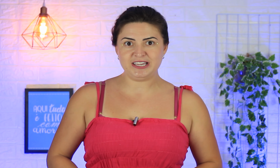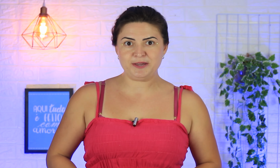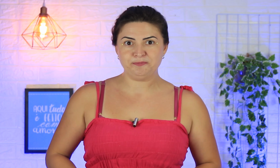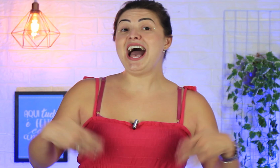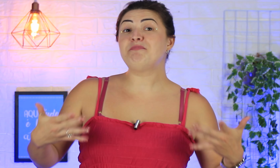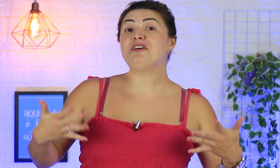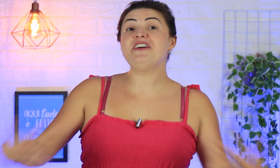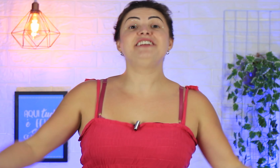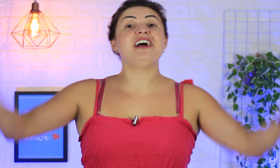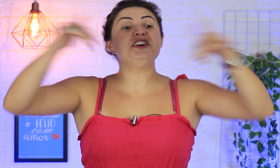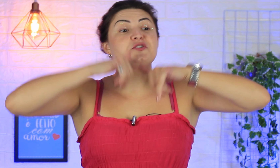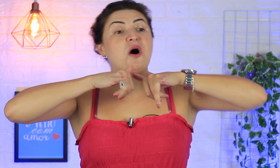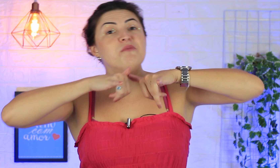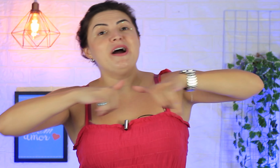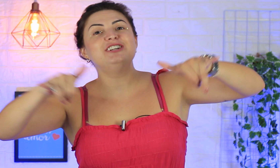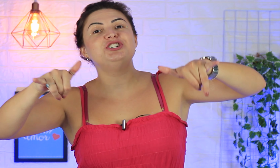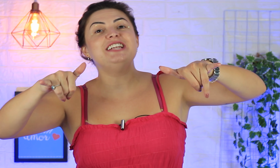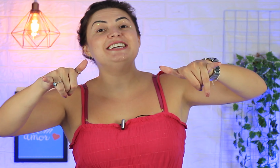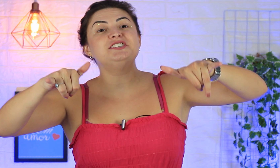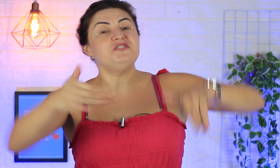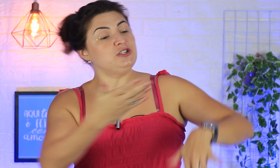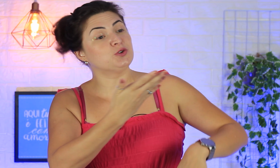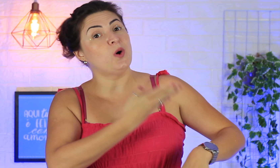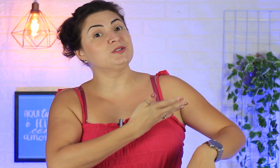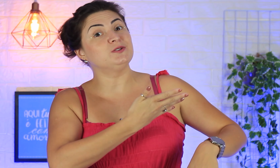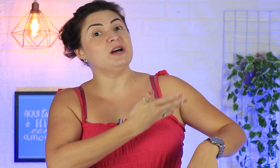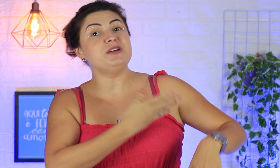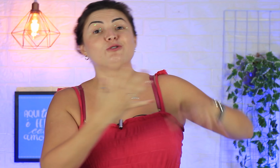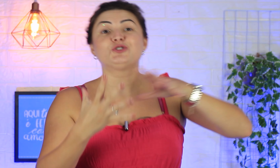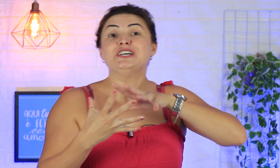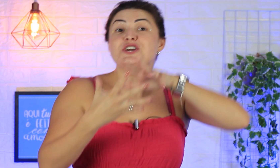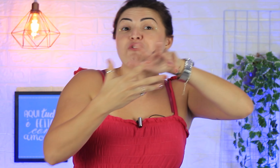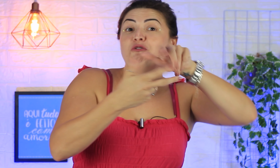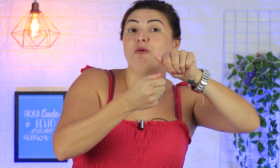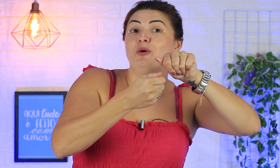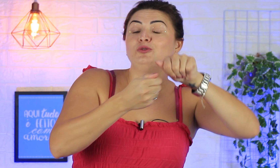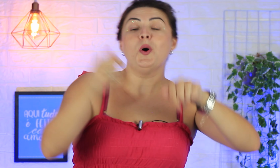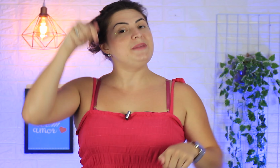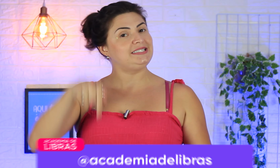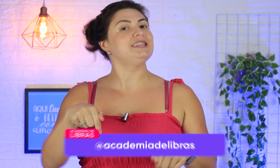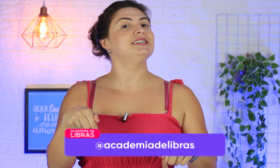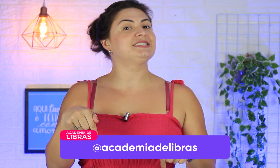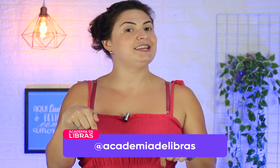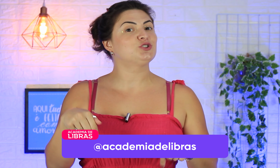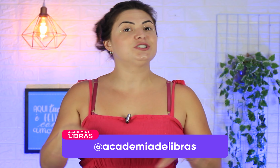aqui Aproveita e compartilha esse vídeo com seus amigos e com o mundo me siga nas redes